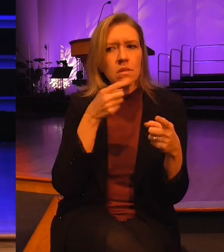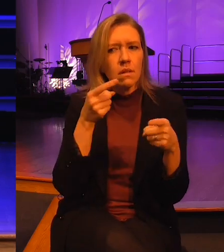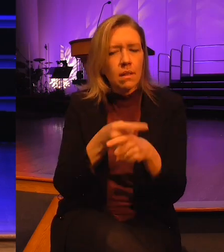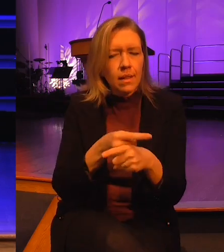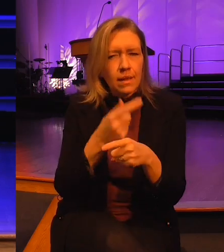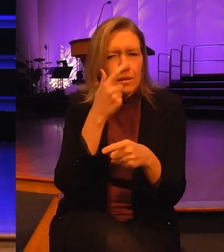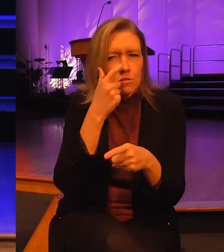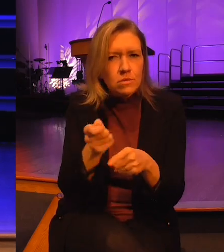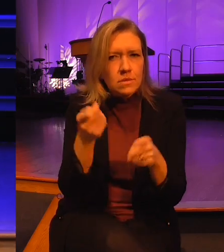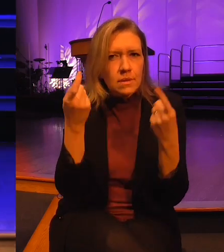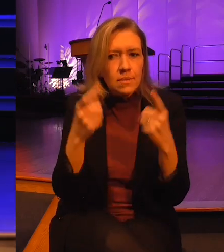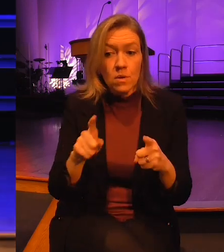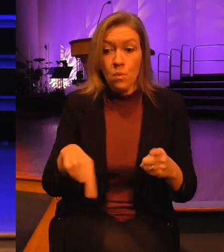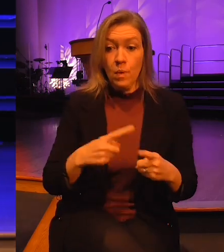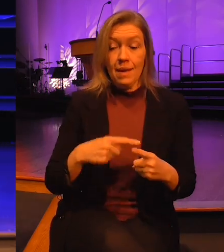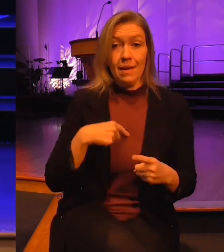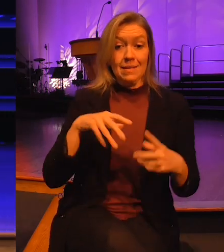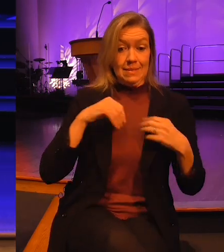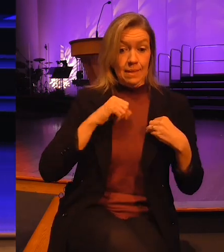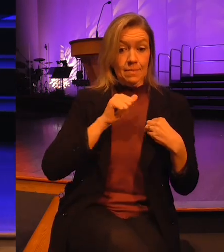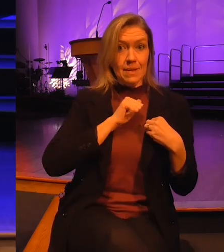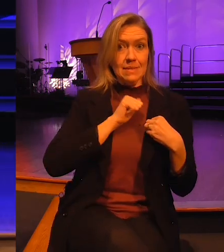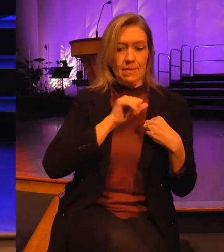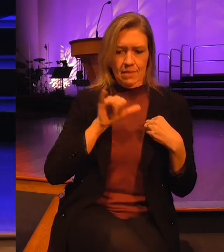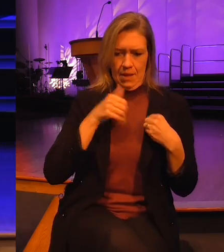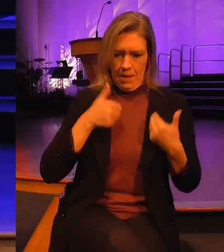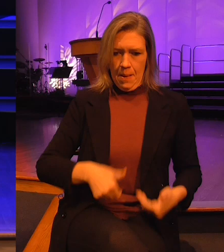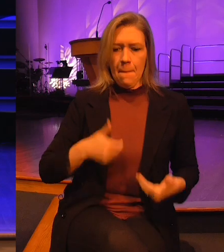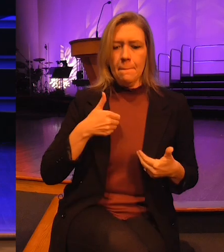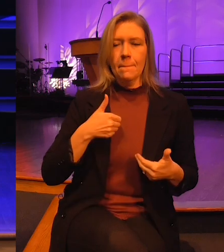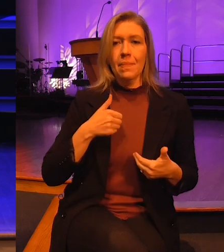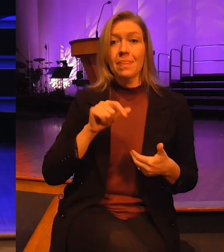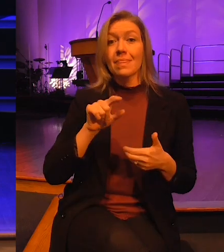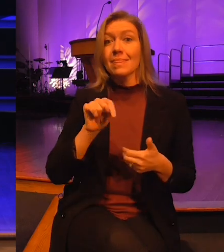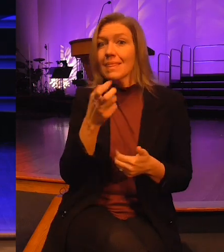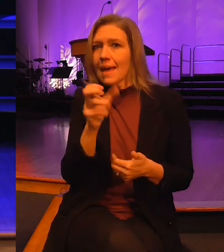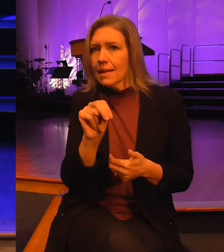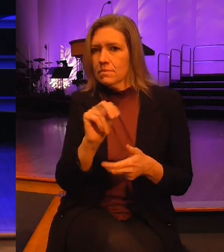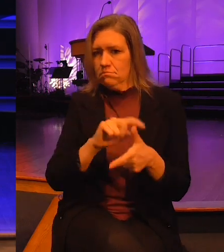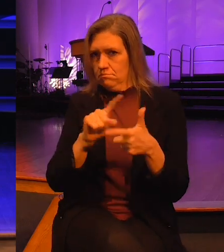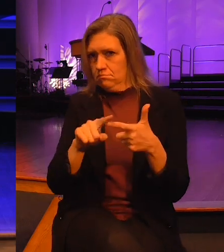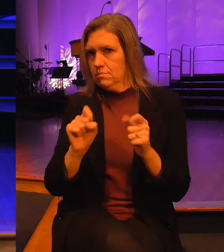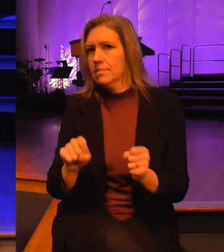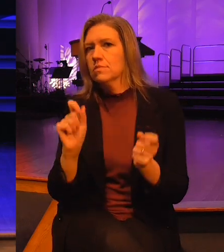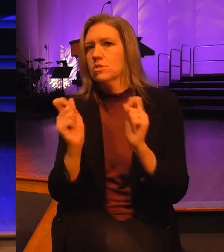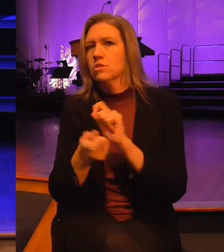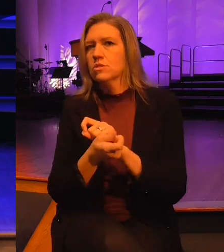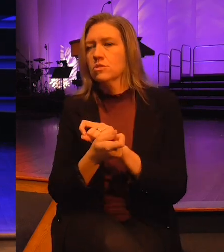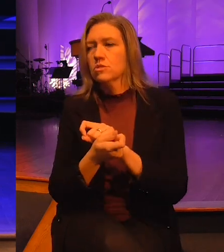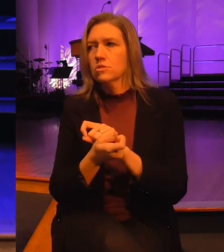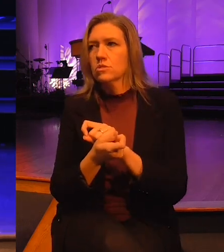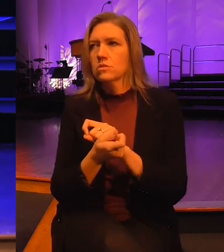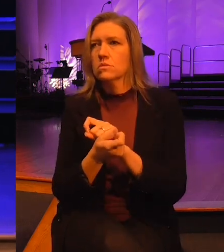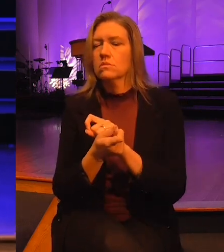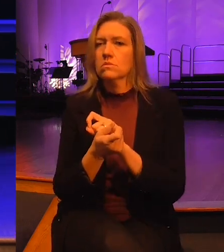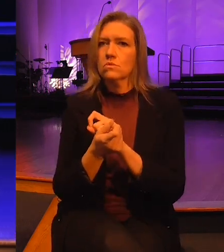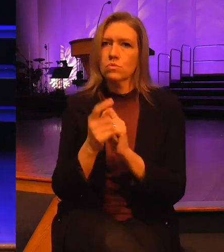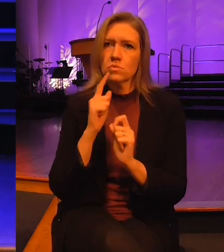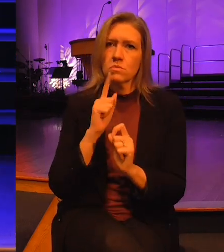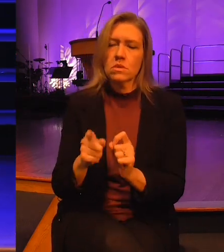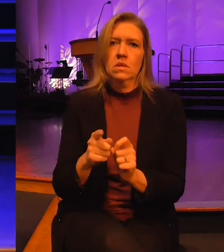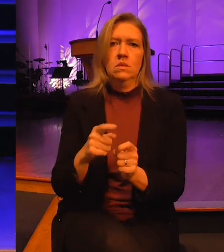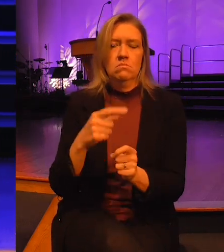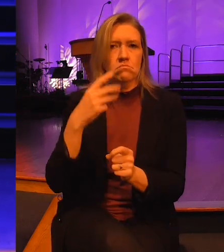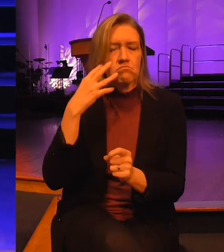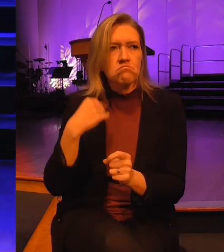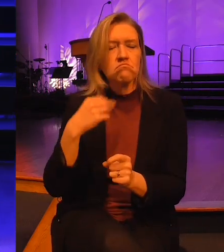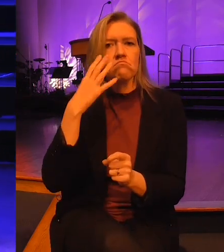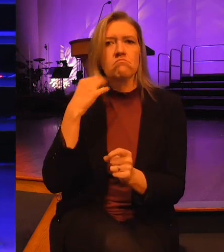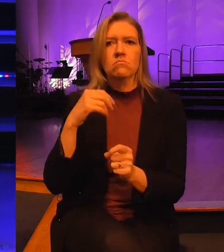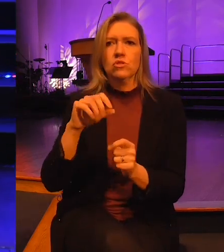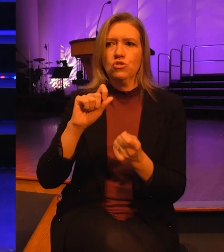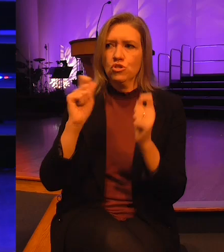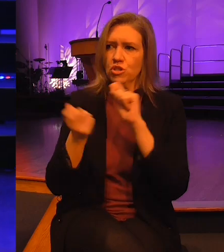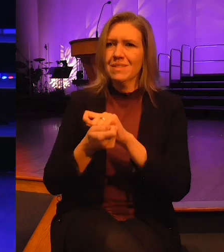entonces puedo cambiar cambiar cambio significativo No puede sucederle a ninguno de nosotros hasta que podamos